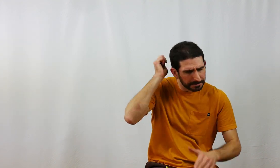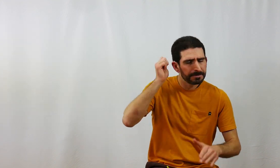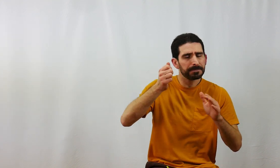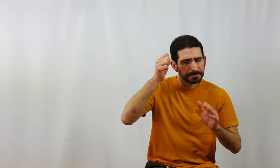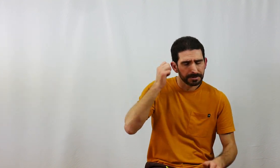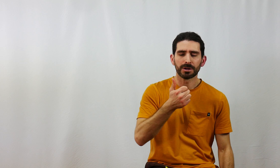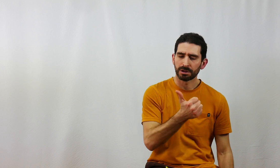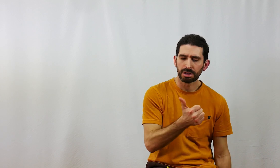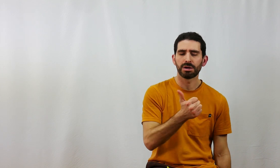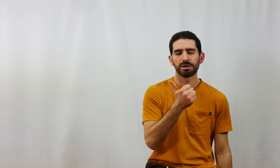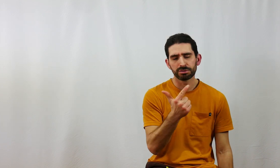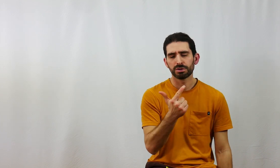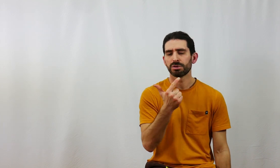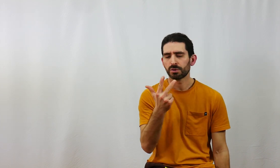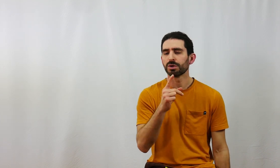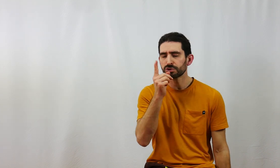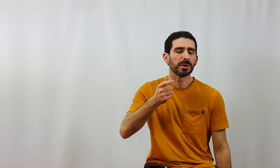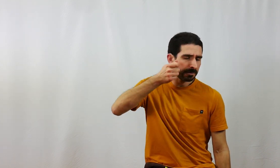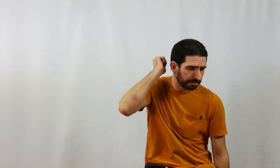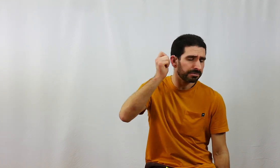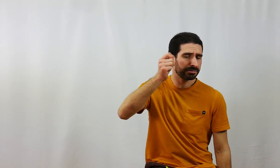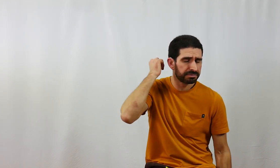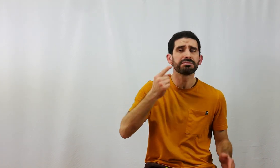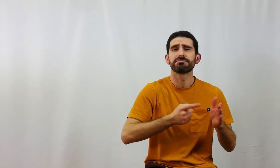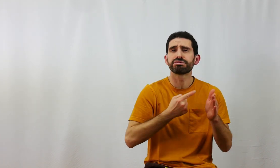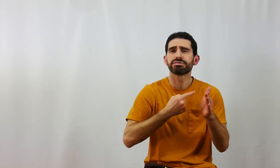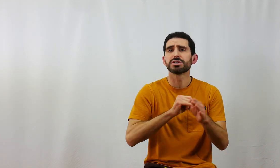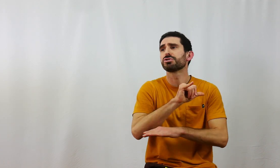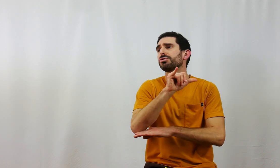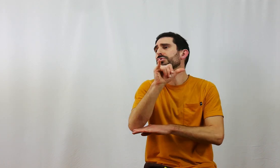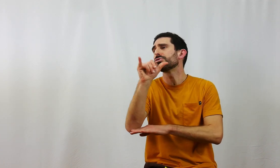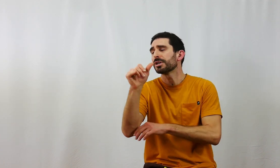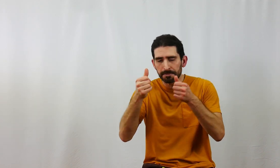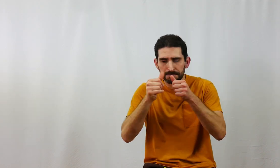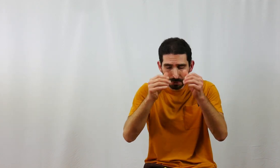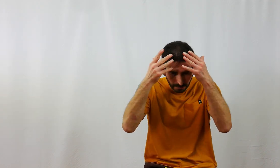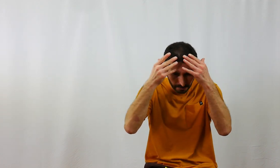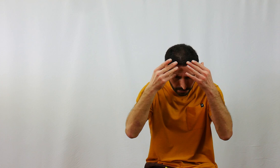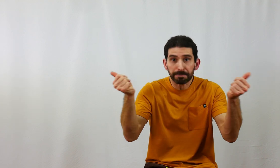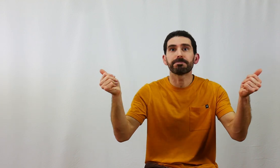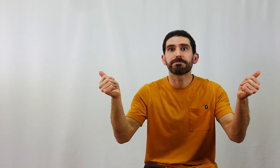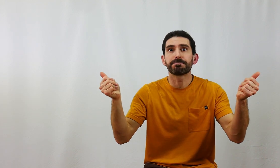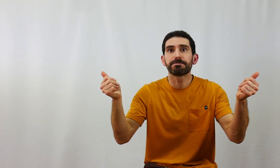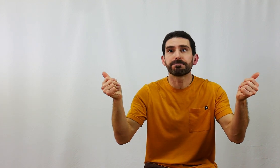Et bien espacer de trois jours entre chaque peignage jusqu'à disparition des poux !